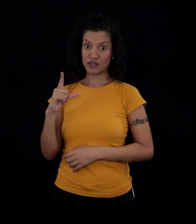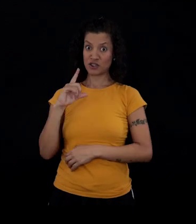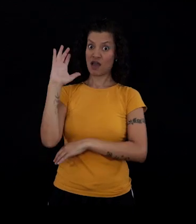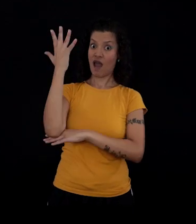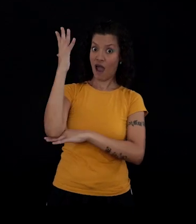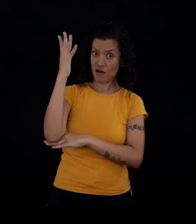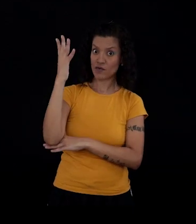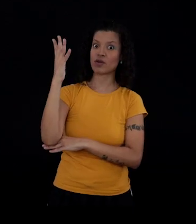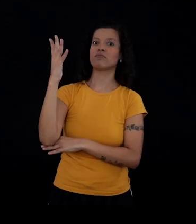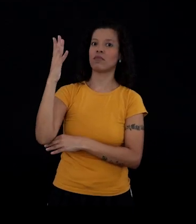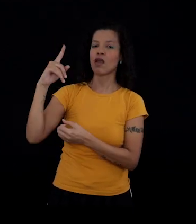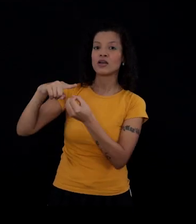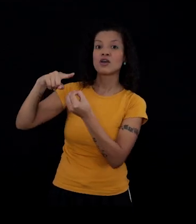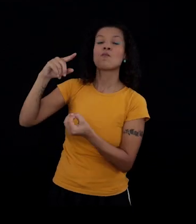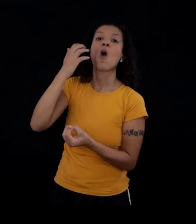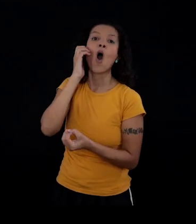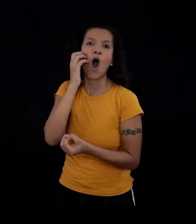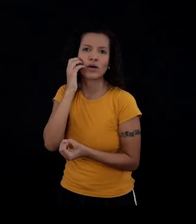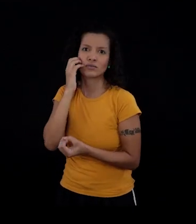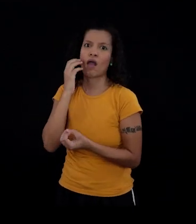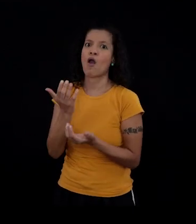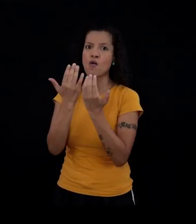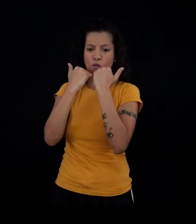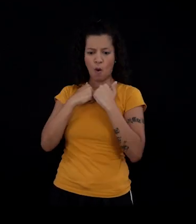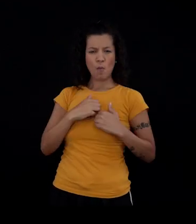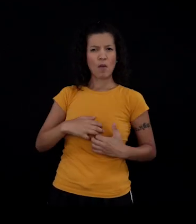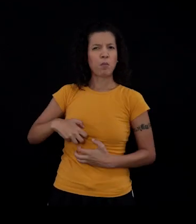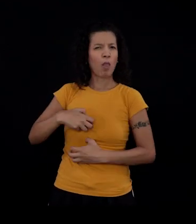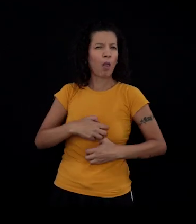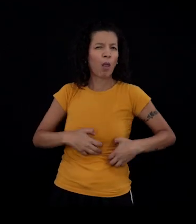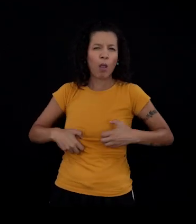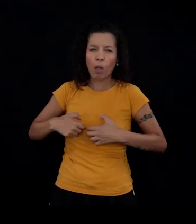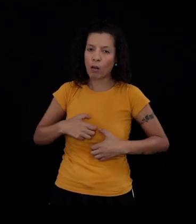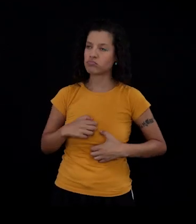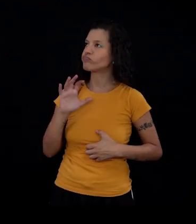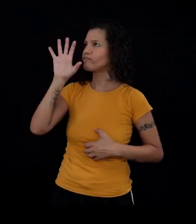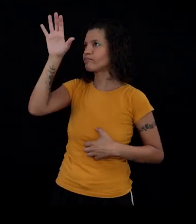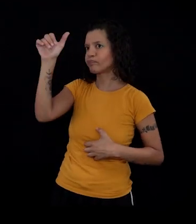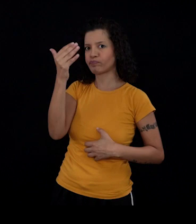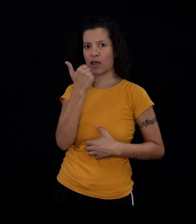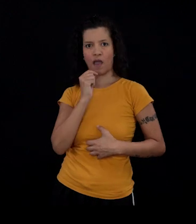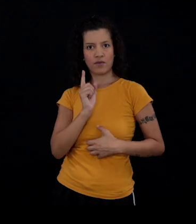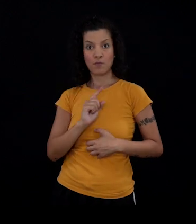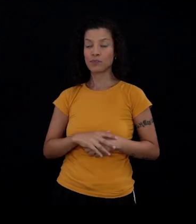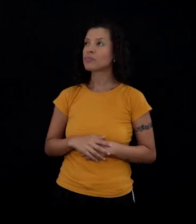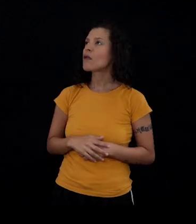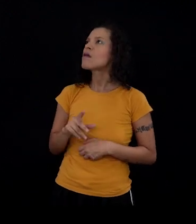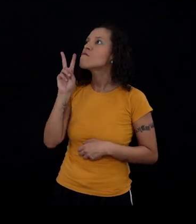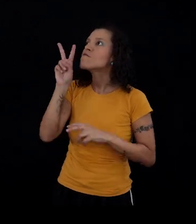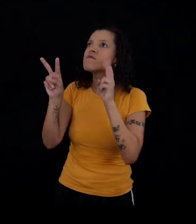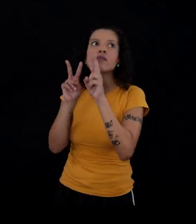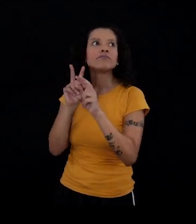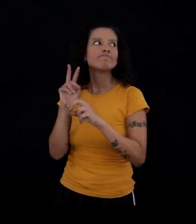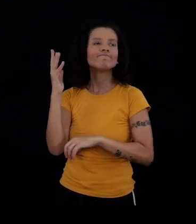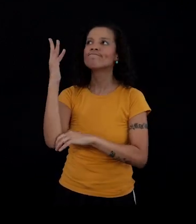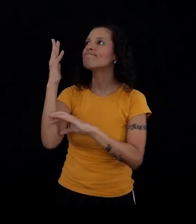que não se comia porque fazia mal com açaí – uma grande besteira –, a gente não comia o jambo. E eu apanhava aqueles cachos de jambo-rosa